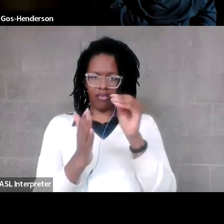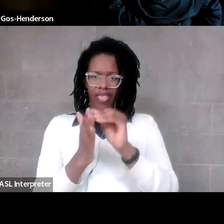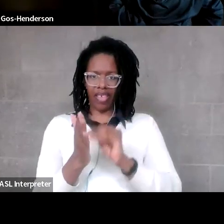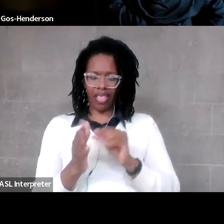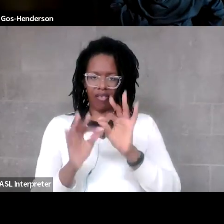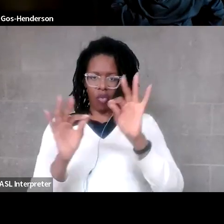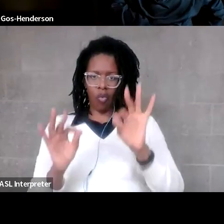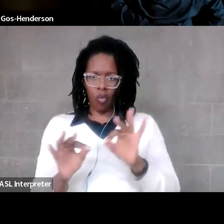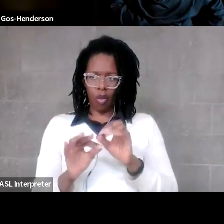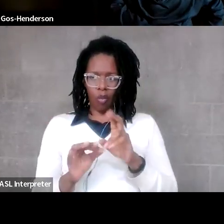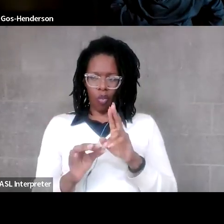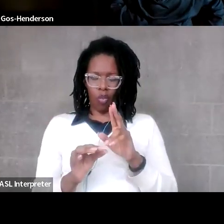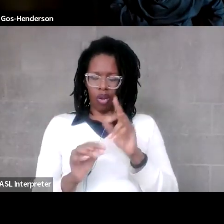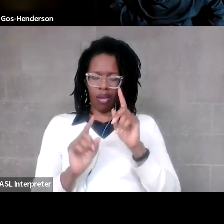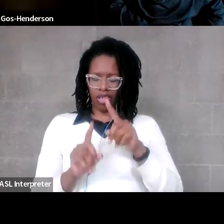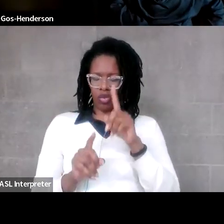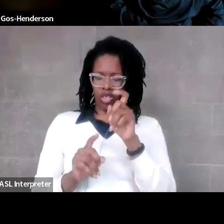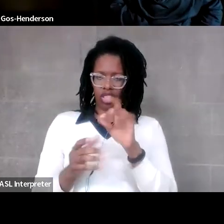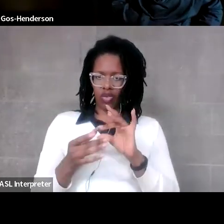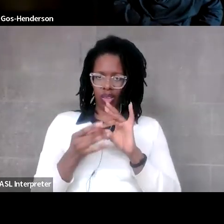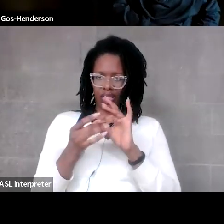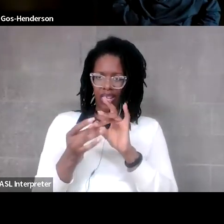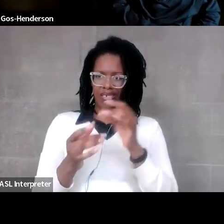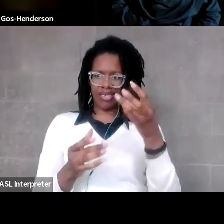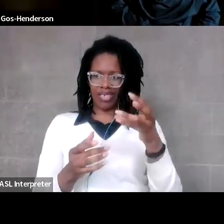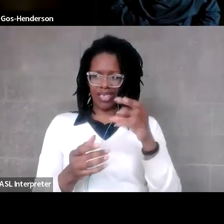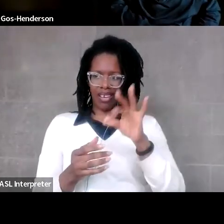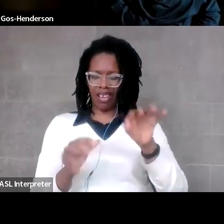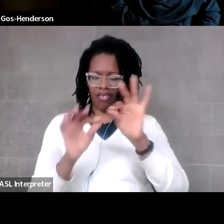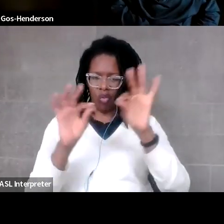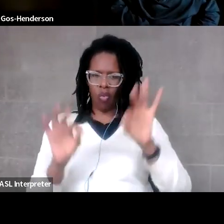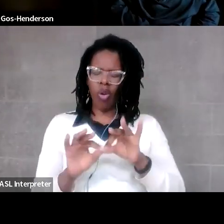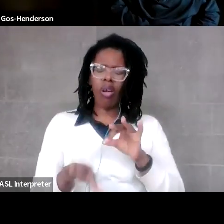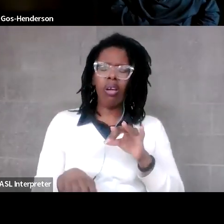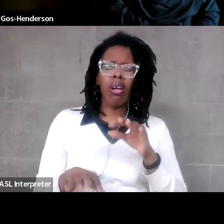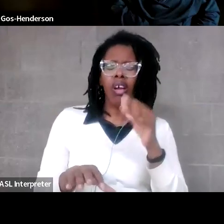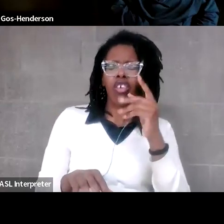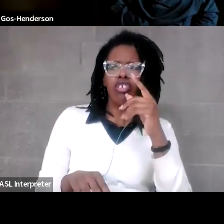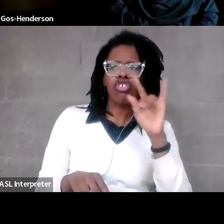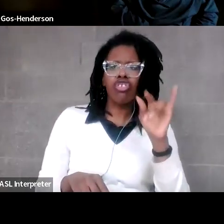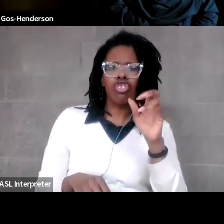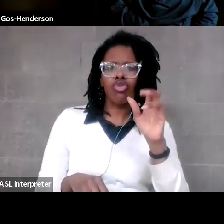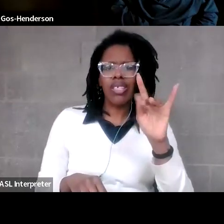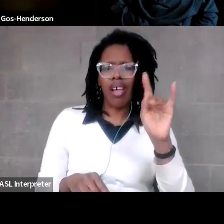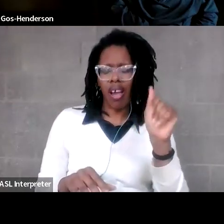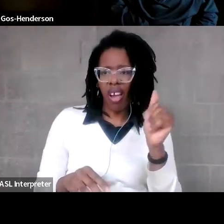con completar el formulario. Así que, de nuevo, Jarita, ¿quieres hablar un poco sobre lo que la gente puede hacer si están teniendo dificultades para conseguir